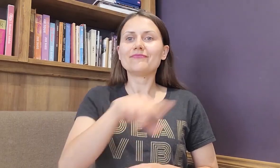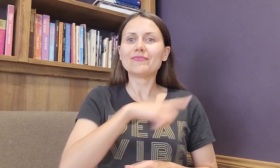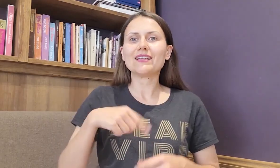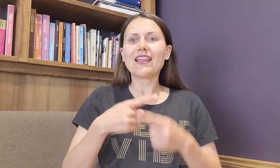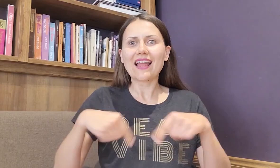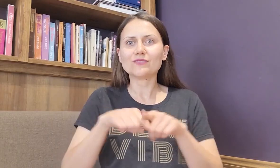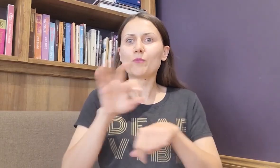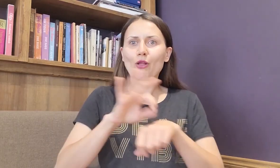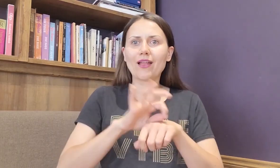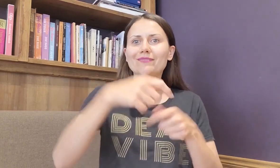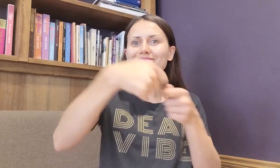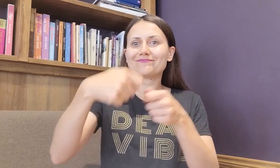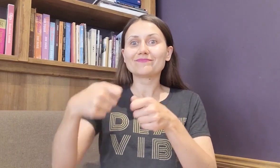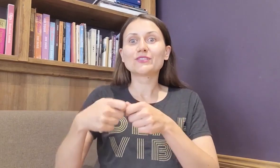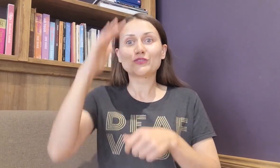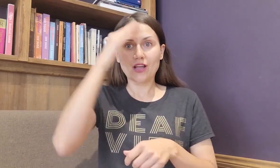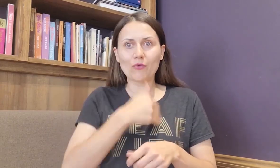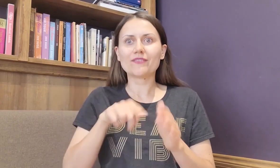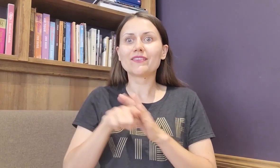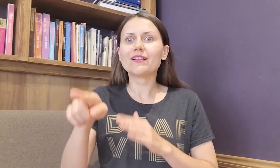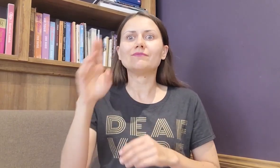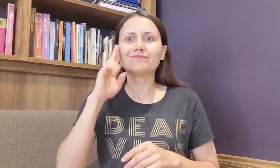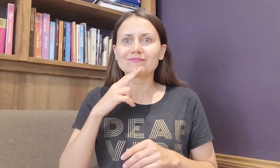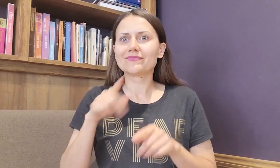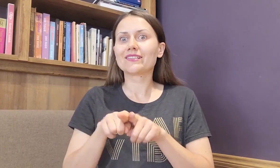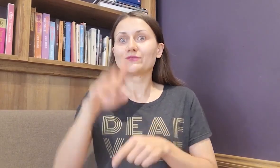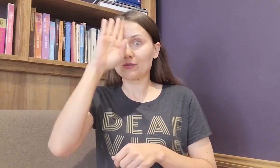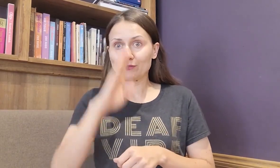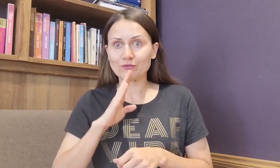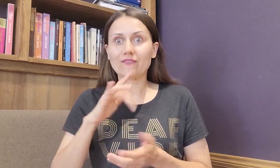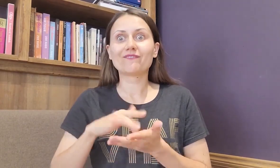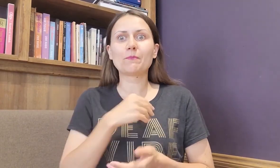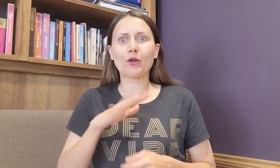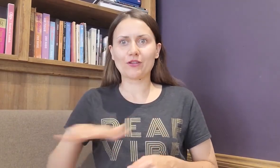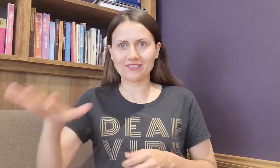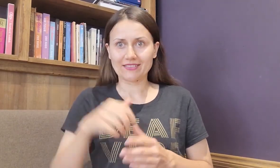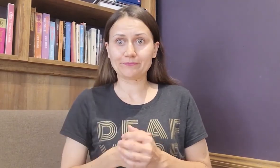Projekt realizujemy w partnerstwie ze szkołami dla niesłyszących i słabosłyszących w Polsce.